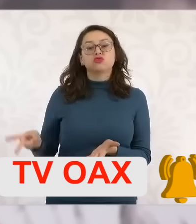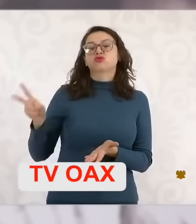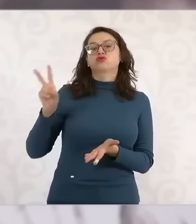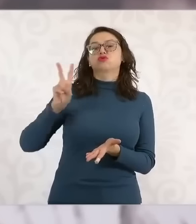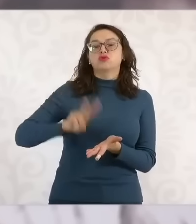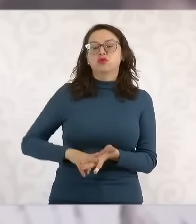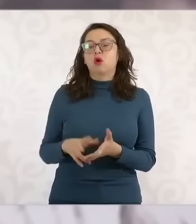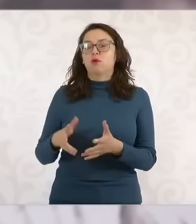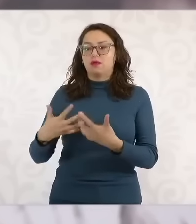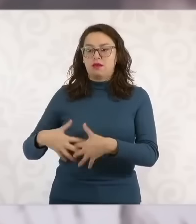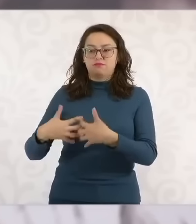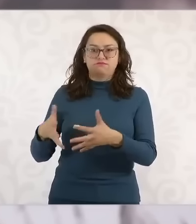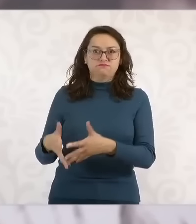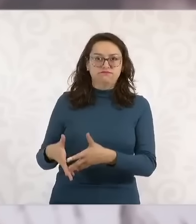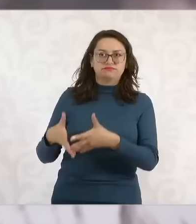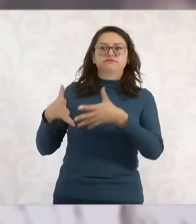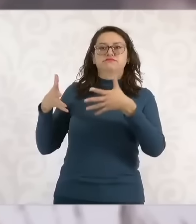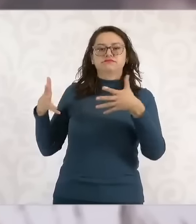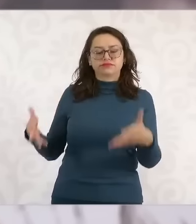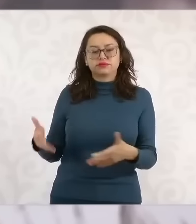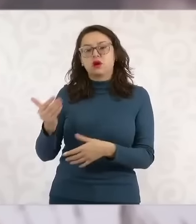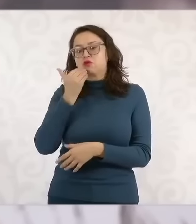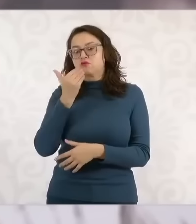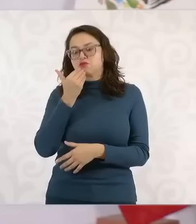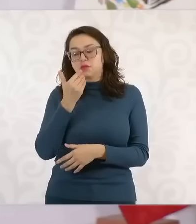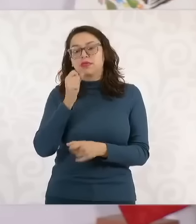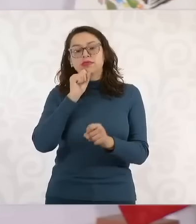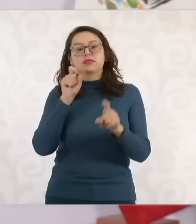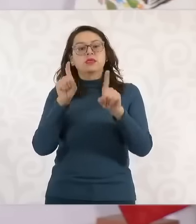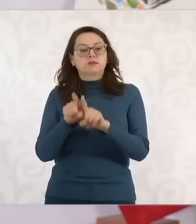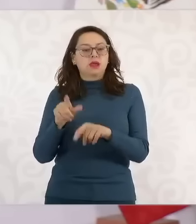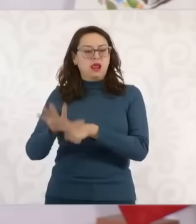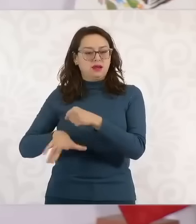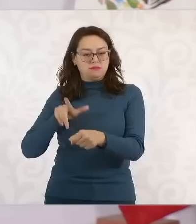productiva de nuestras plantas. de alimento y las plantas incubadoras en una primera fase. En la